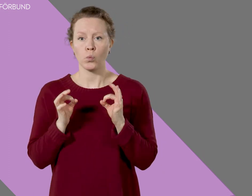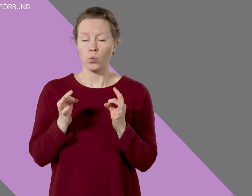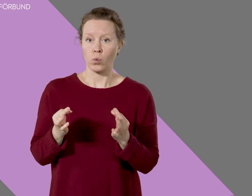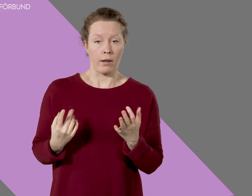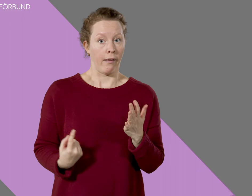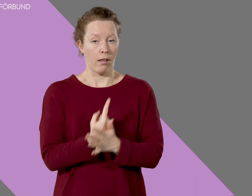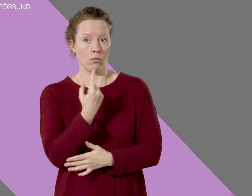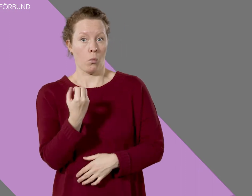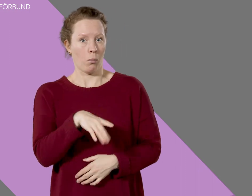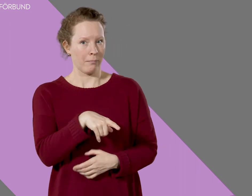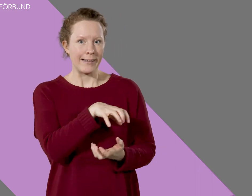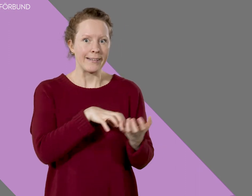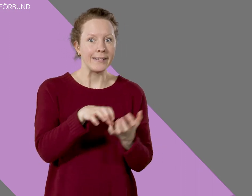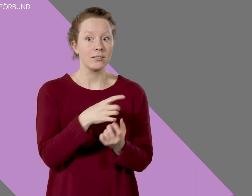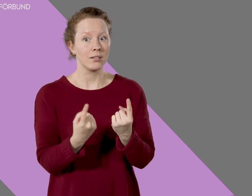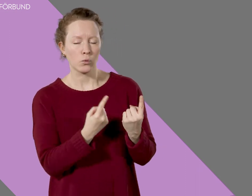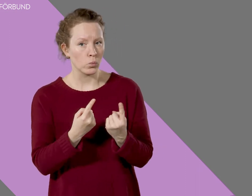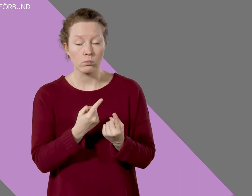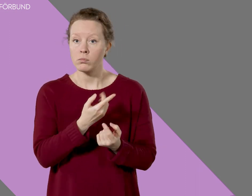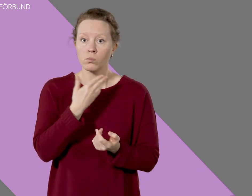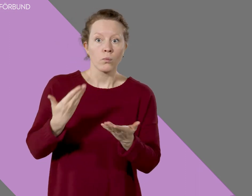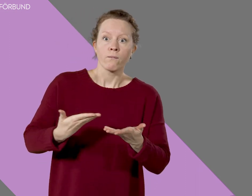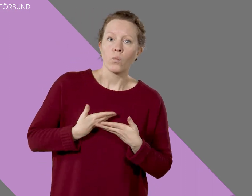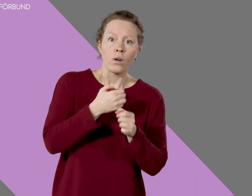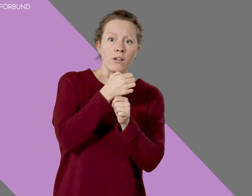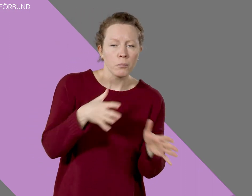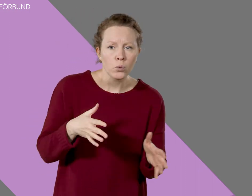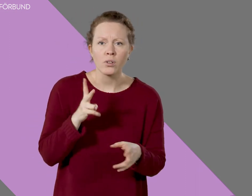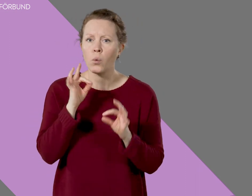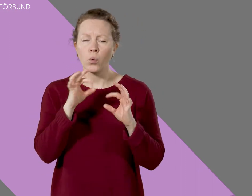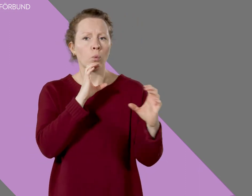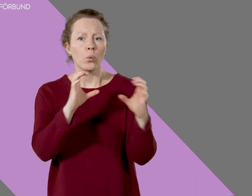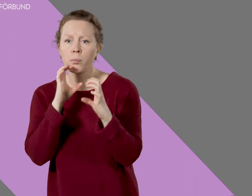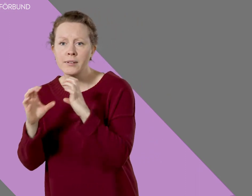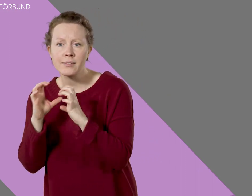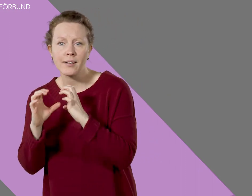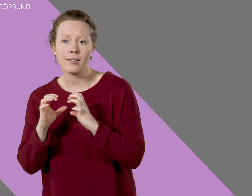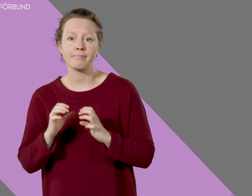över att i krissituationer inte ha tillgång till information och kommunikationskanaler.